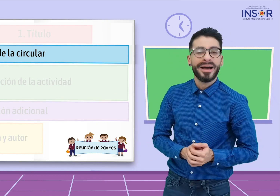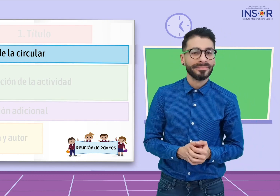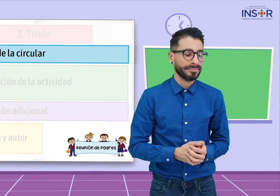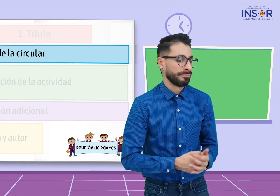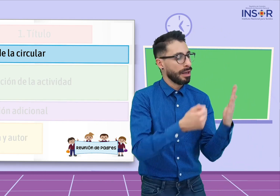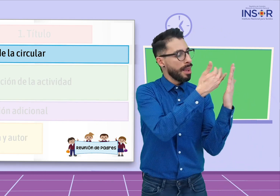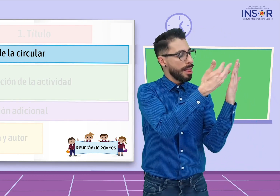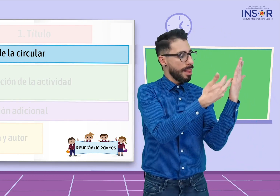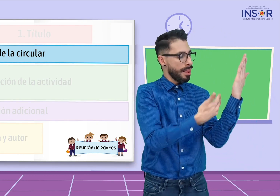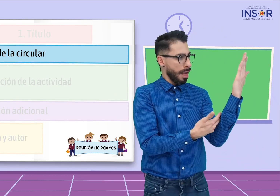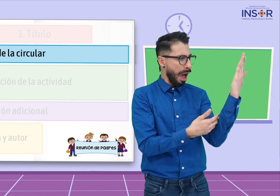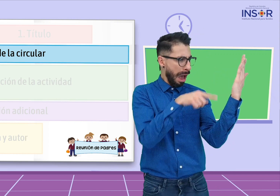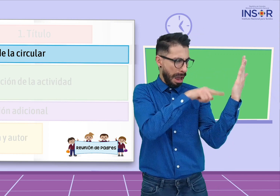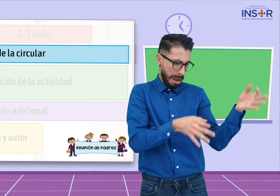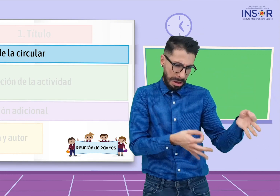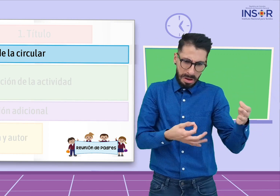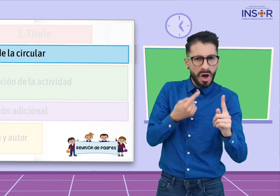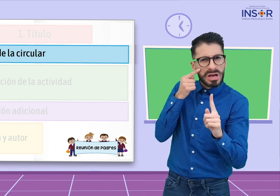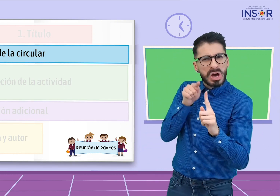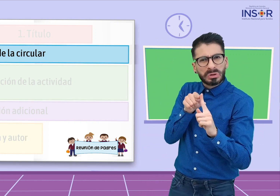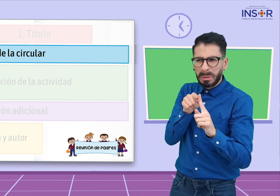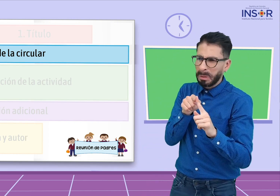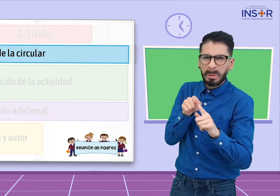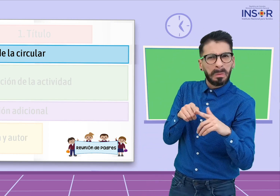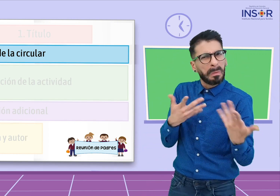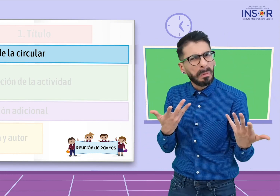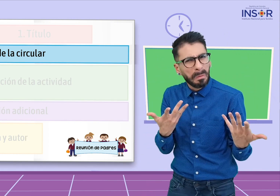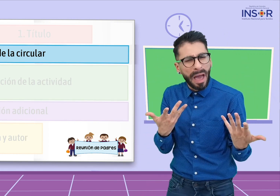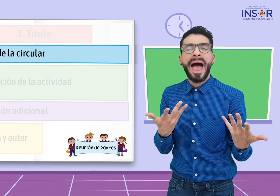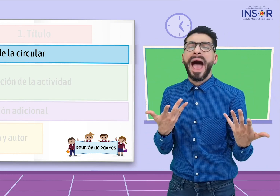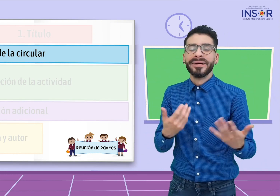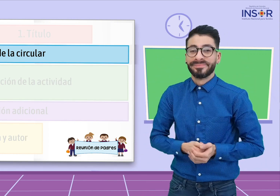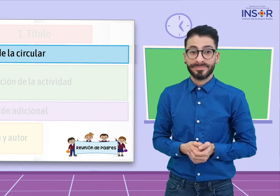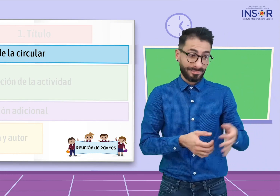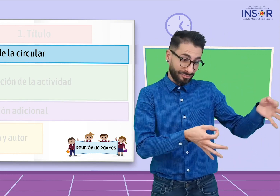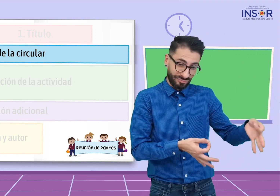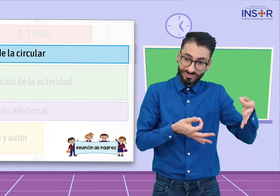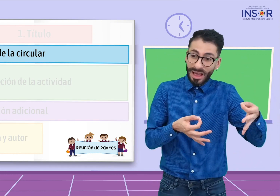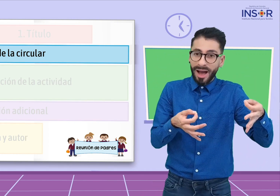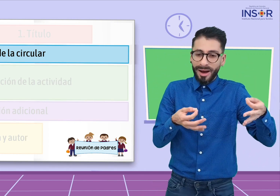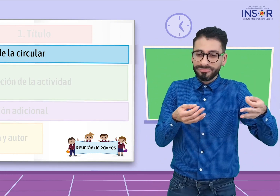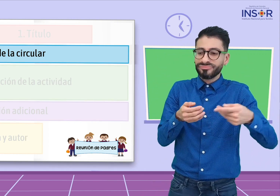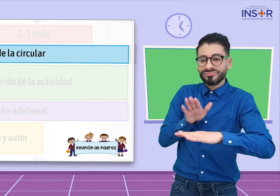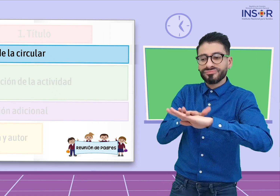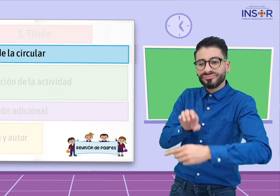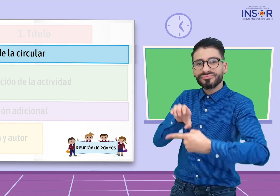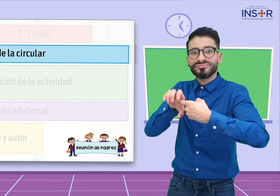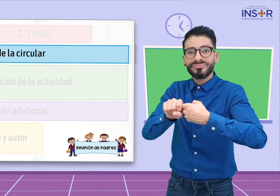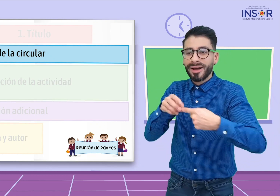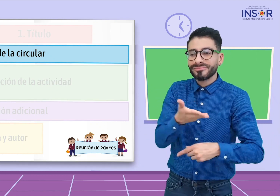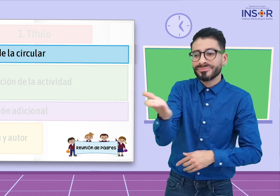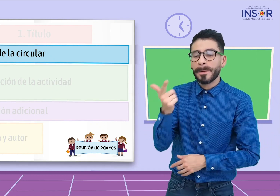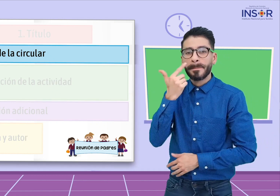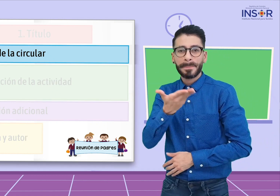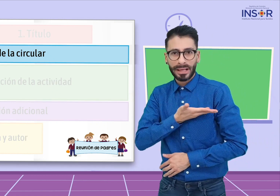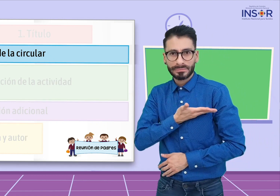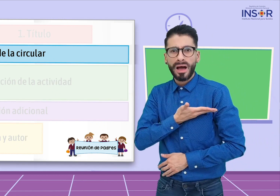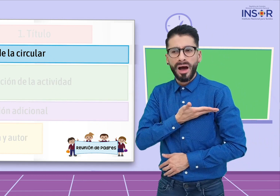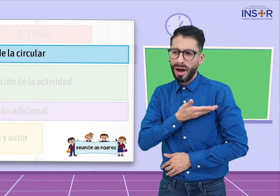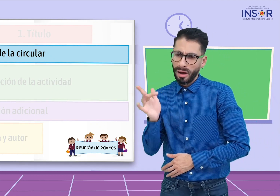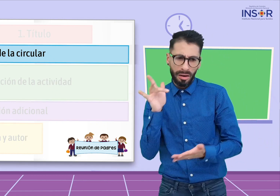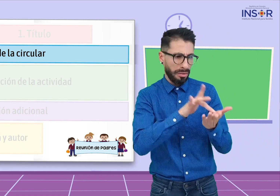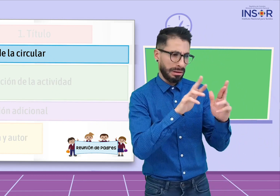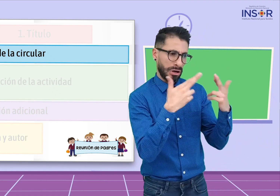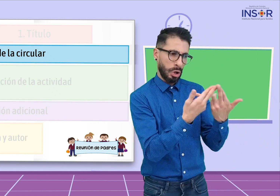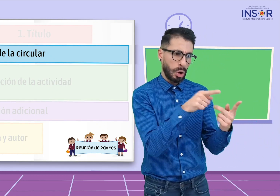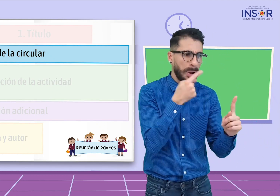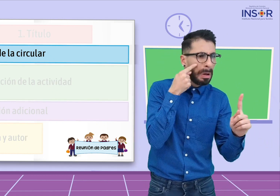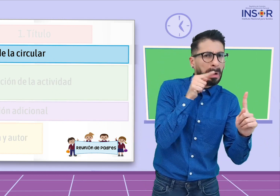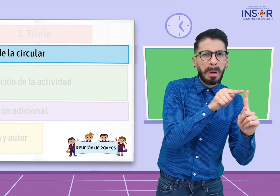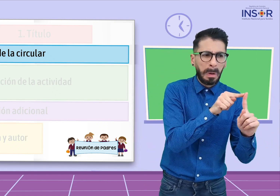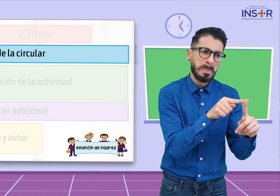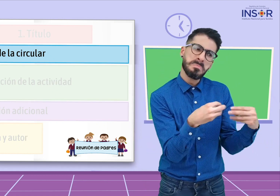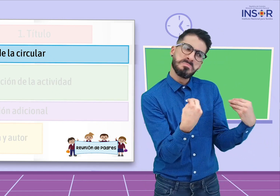El objetivo de la circular se refiere a que se cita a los padres para que asistan a una reunión.